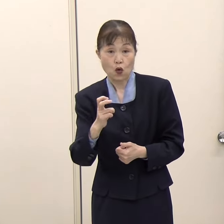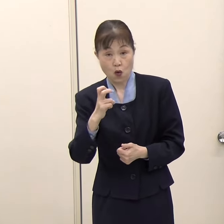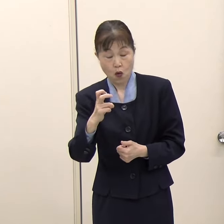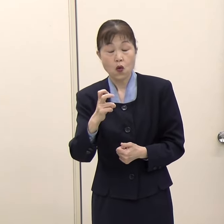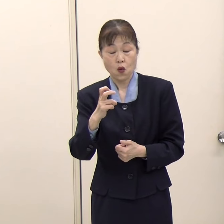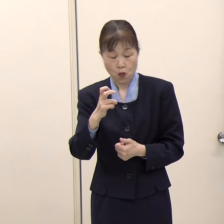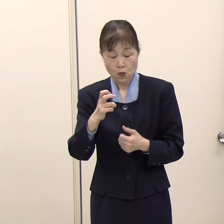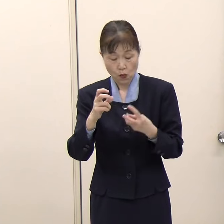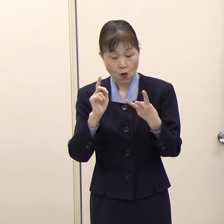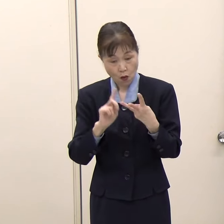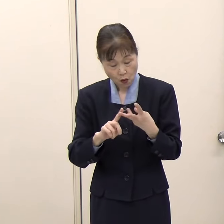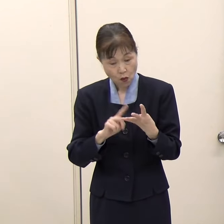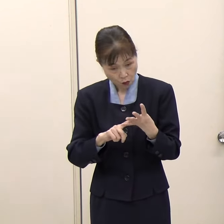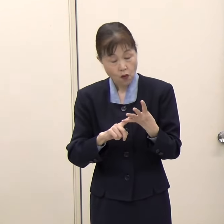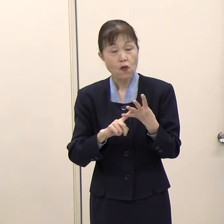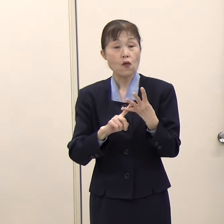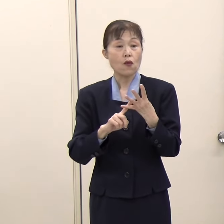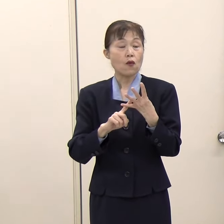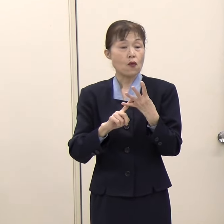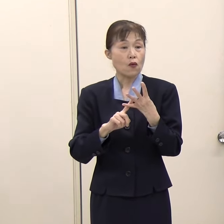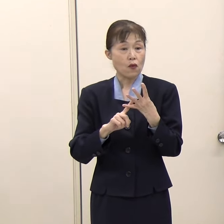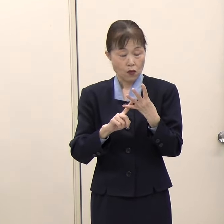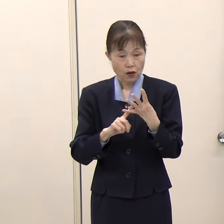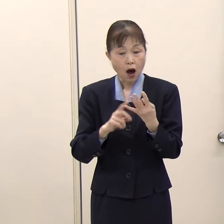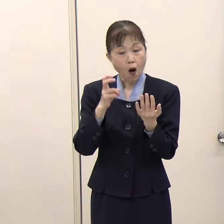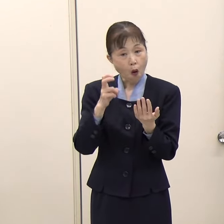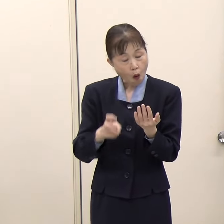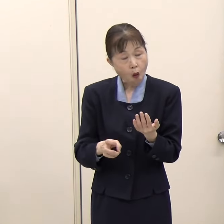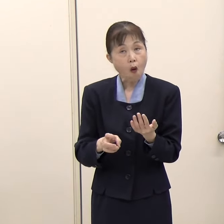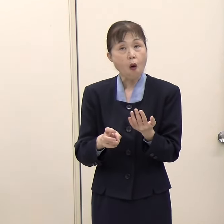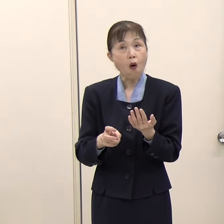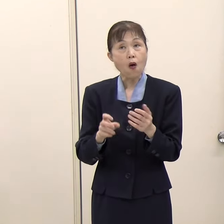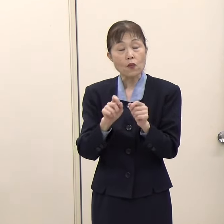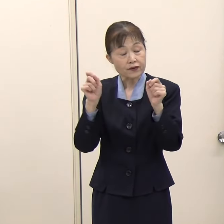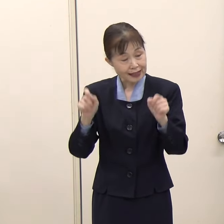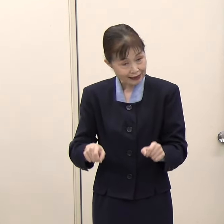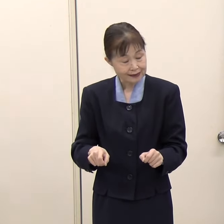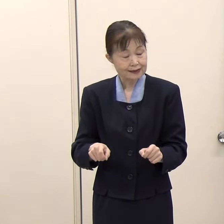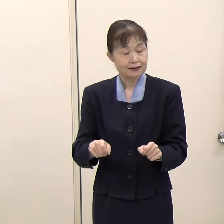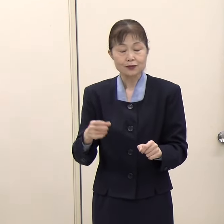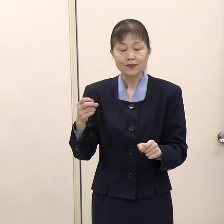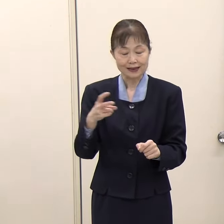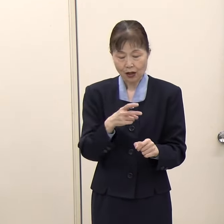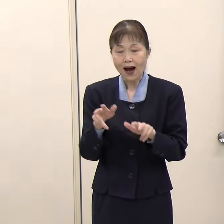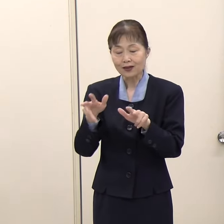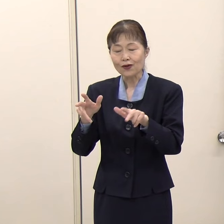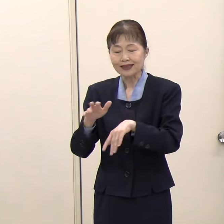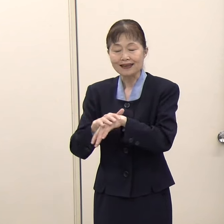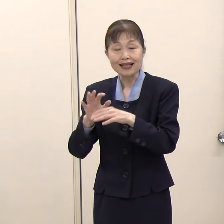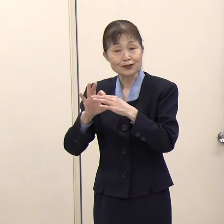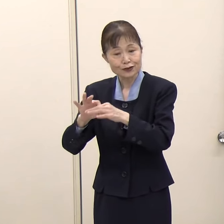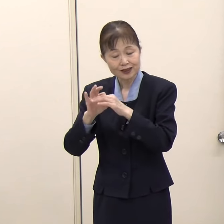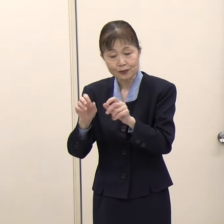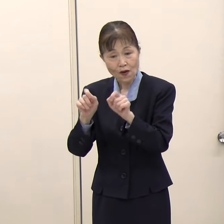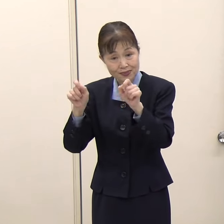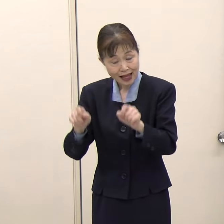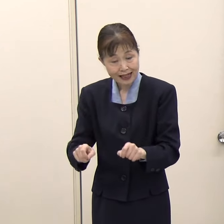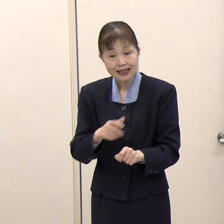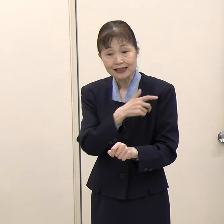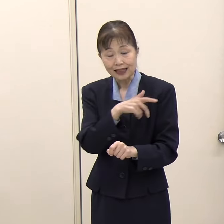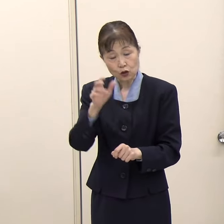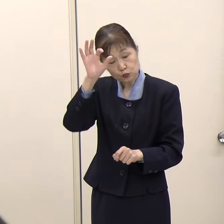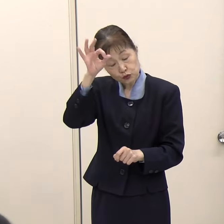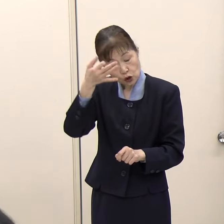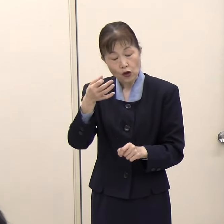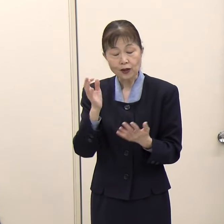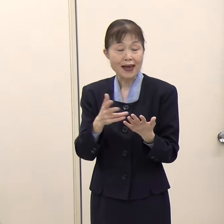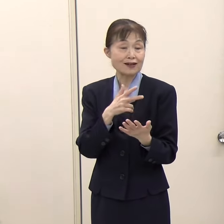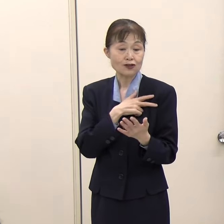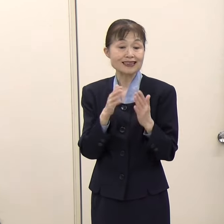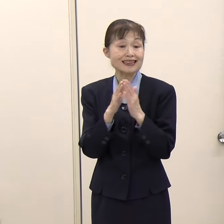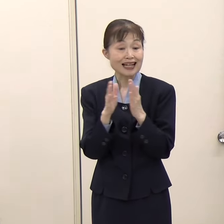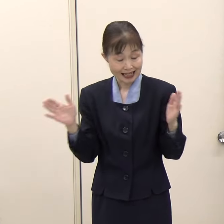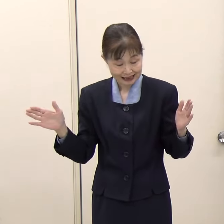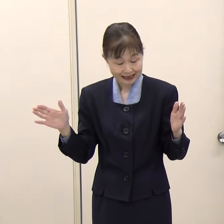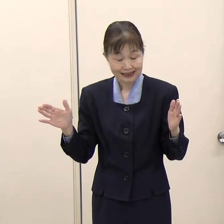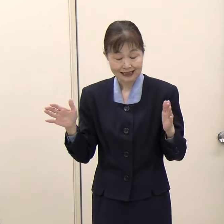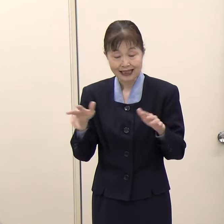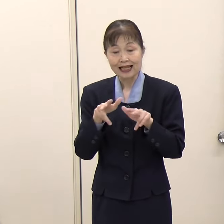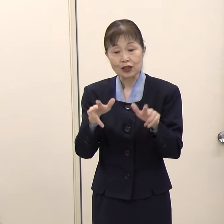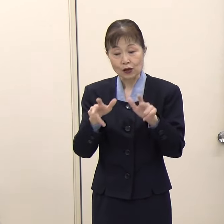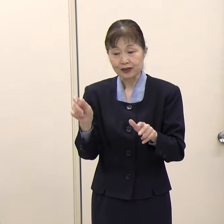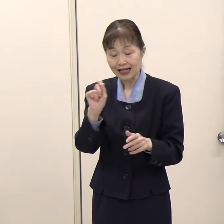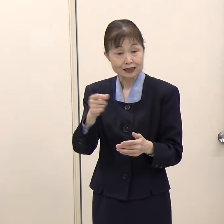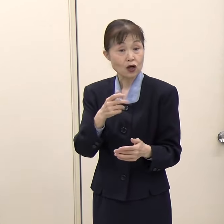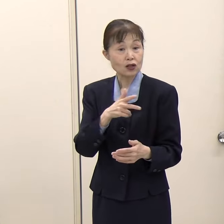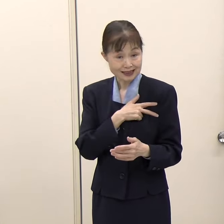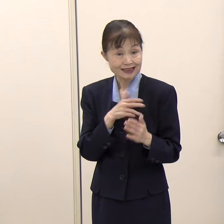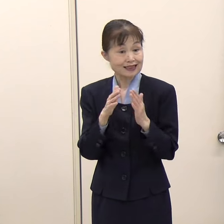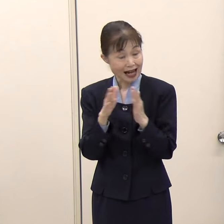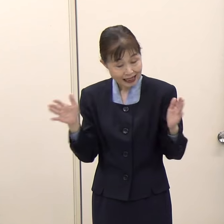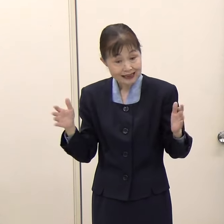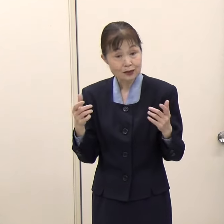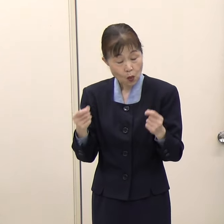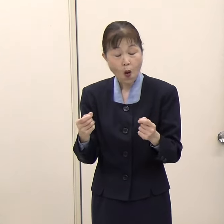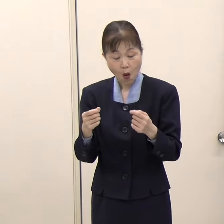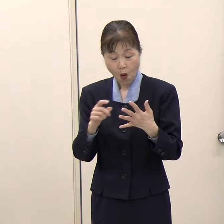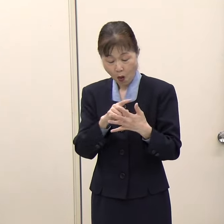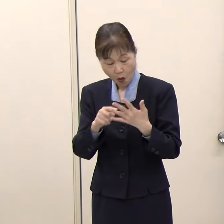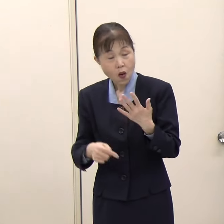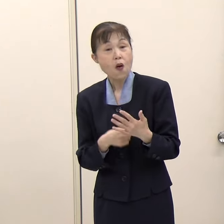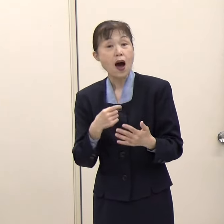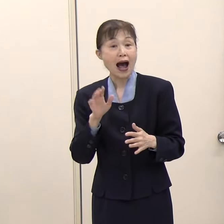それから、法律面での問題や行政手続きの問題のプロである弁護士会、行政書士会にも入っていただきます。